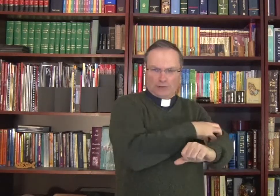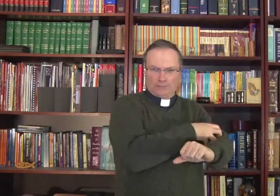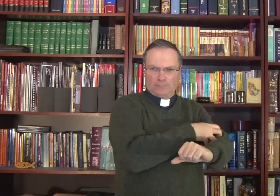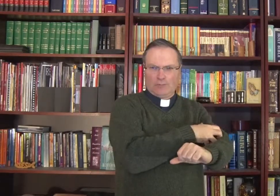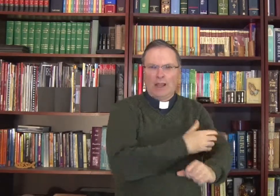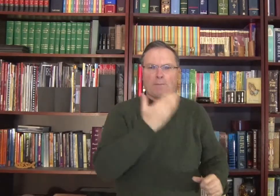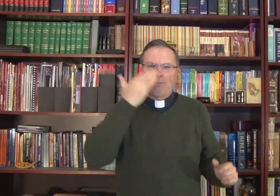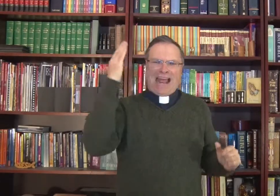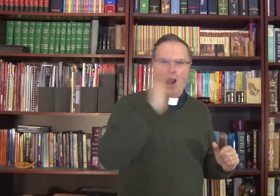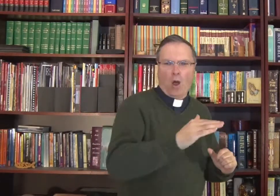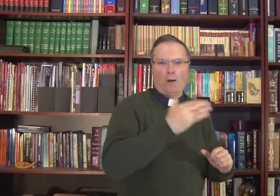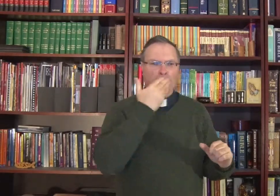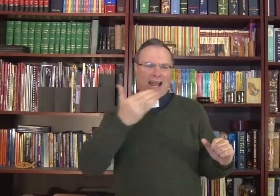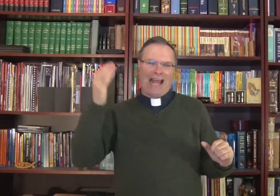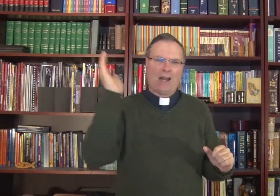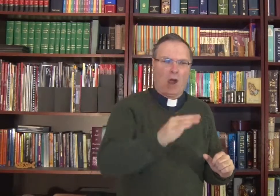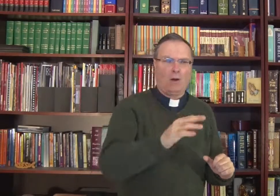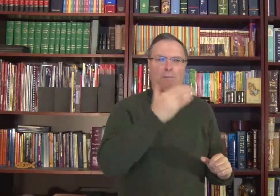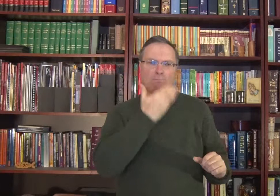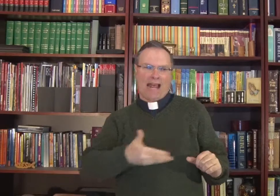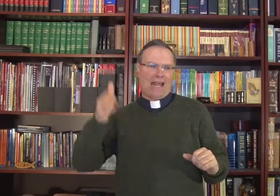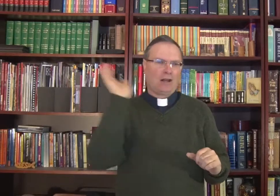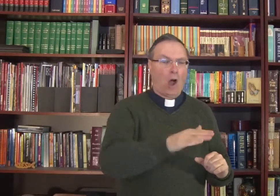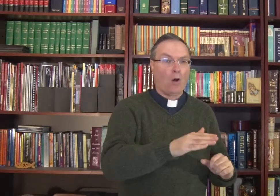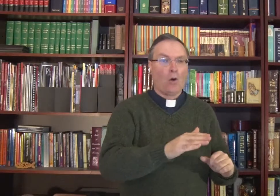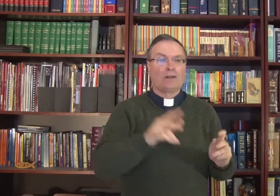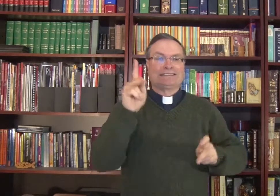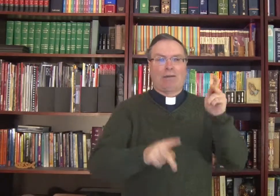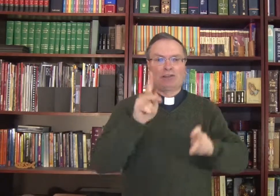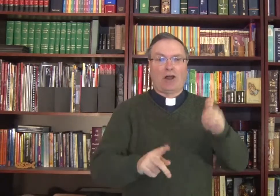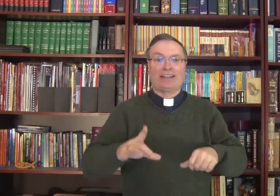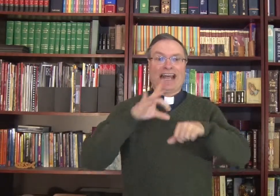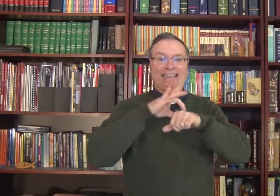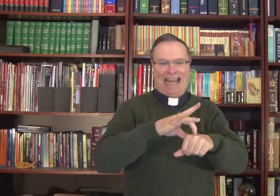«Malheur, malheur, malheur aux habitants de la terre